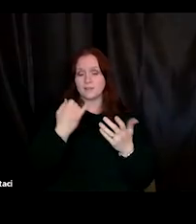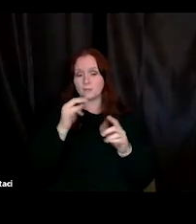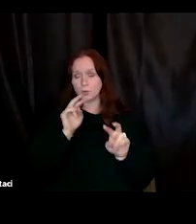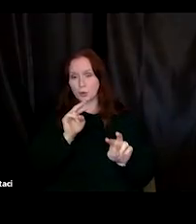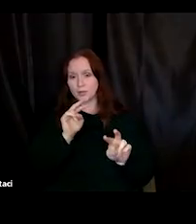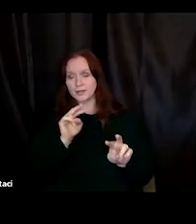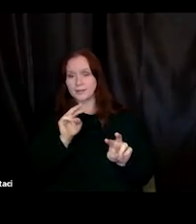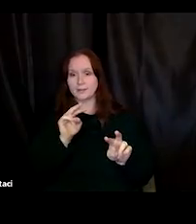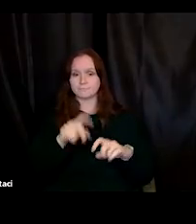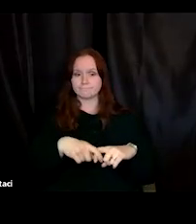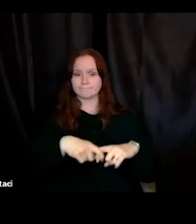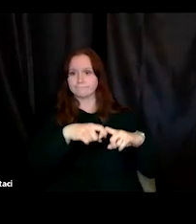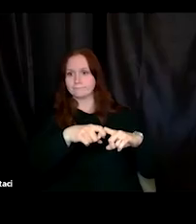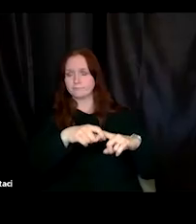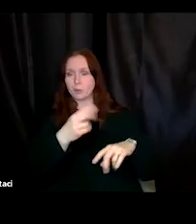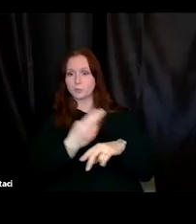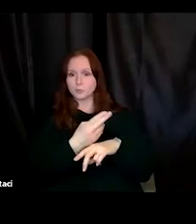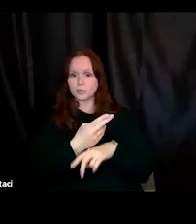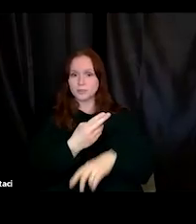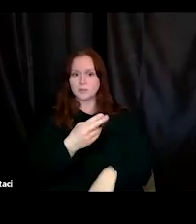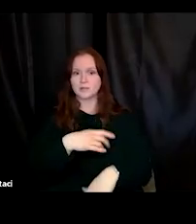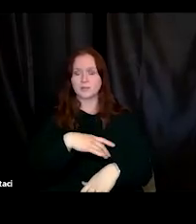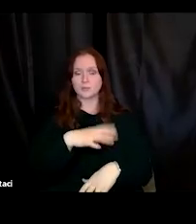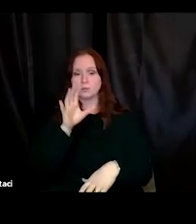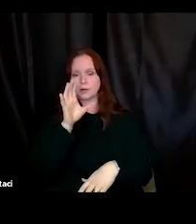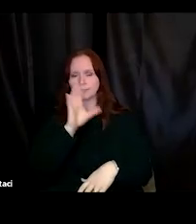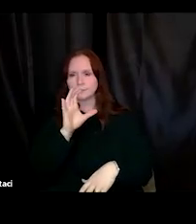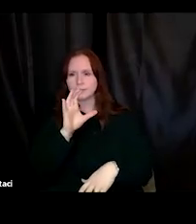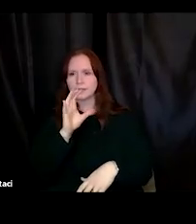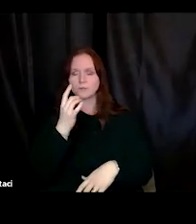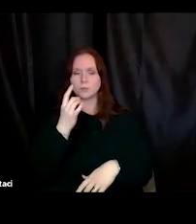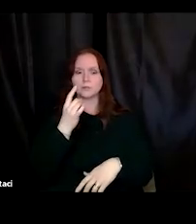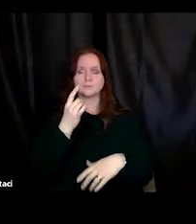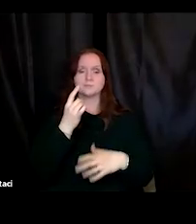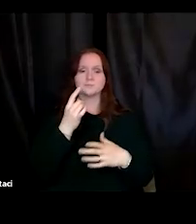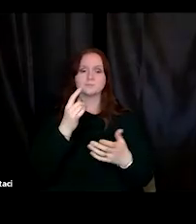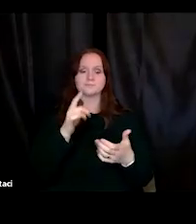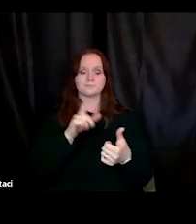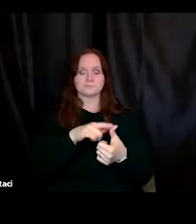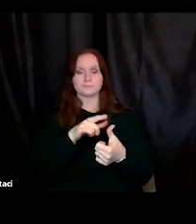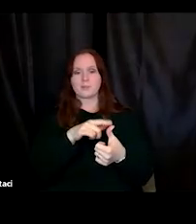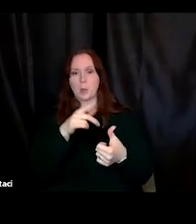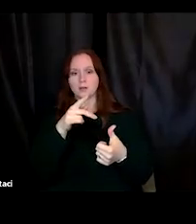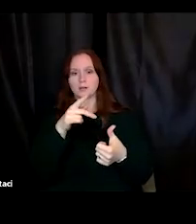Como dije, no es un requisito para usar SOAR, pero definitivamente es un componente útil.